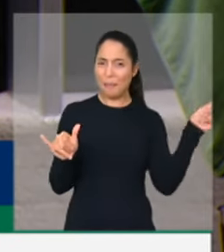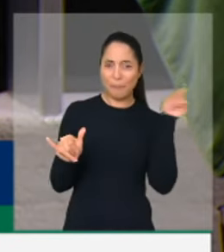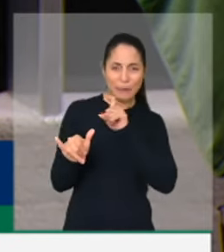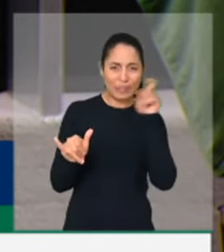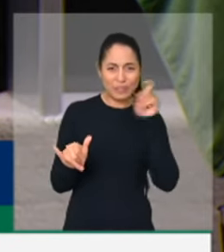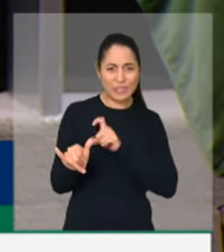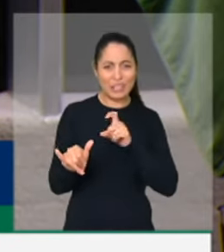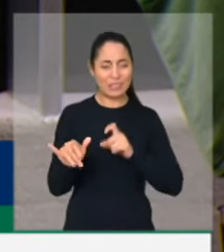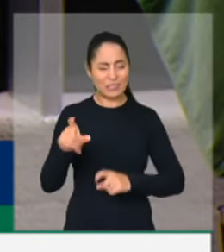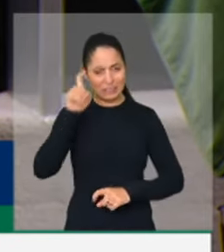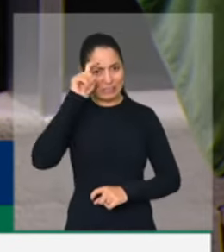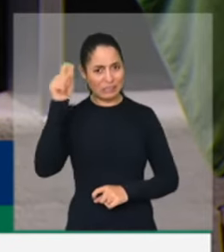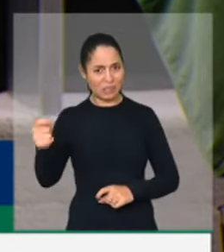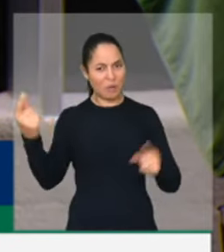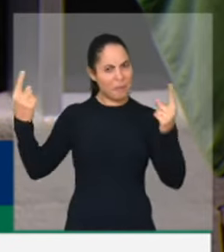AGRADECER A NOSSA MILITÂNCIA, A MILITÂNCIA DO PT, DA QUAL